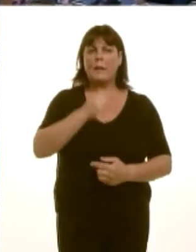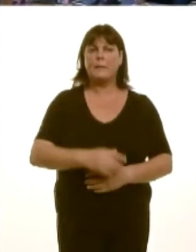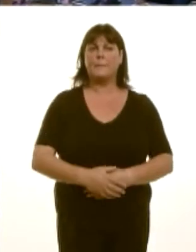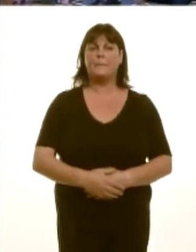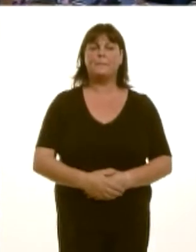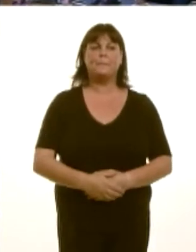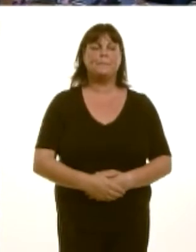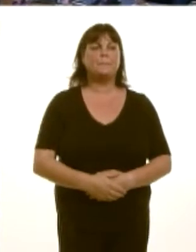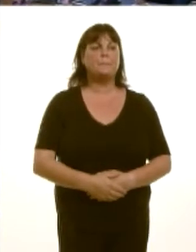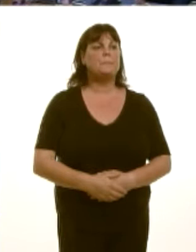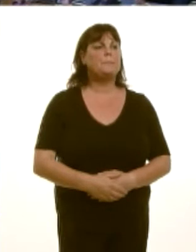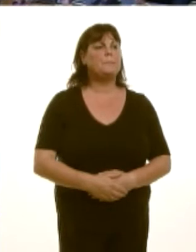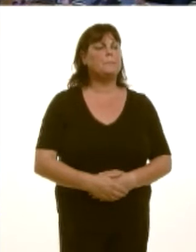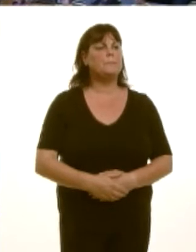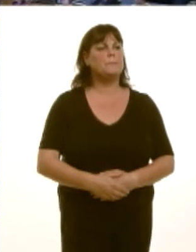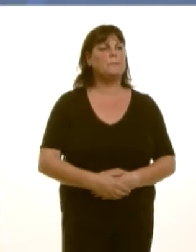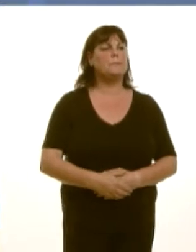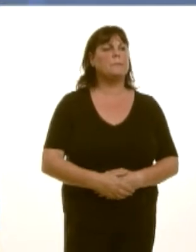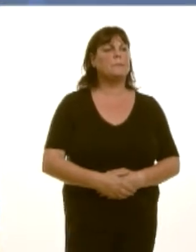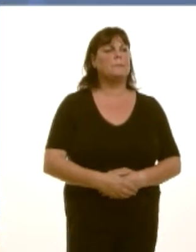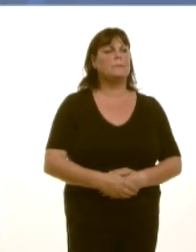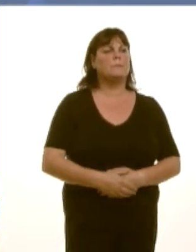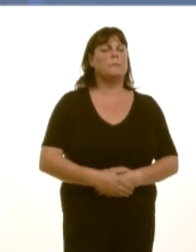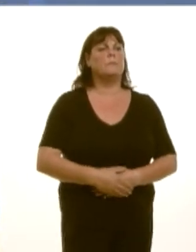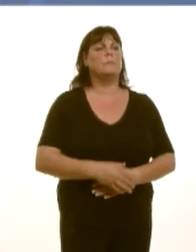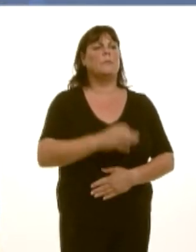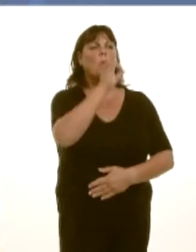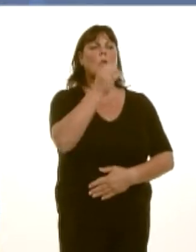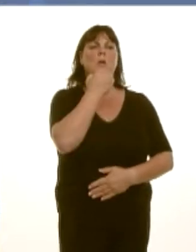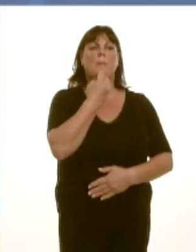Hefyd, ym mis Ebrill agorwyd yn swyddogol ffordd yr A477 rhwng San Clêr a Rhos-goch,